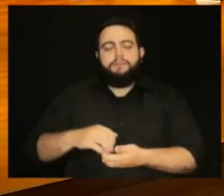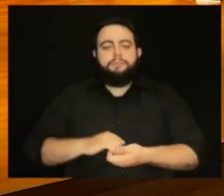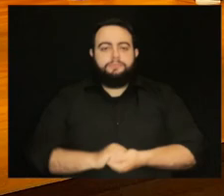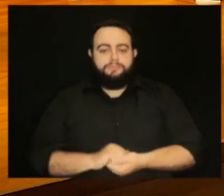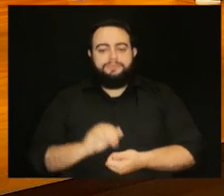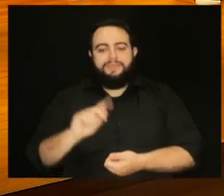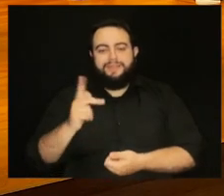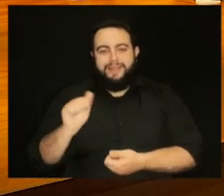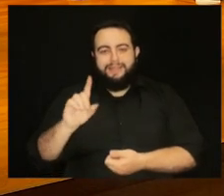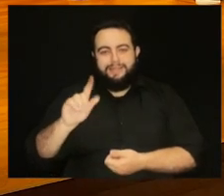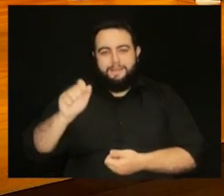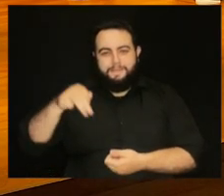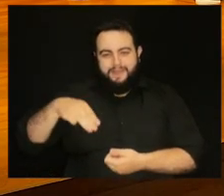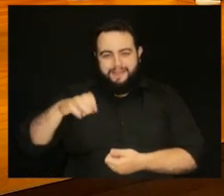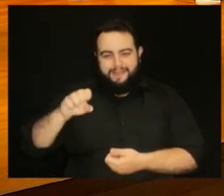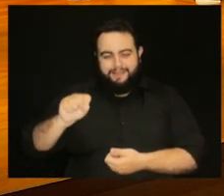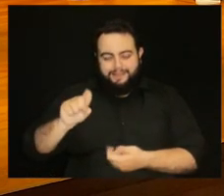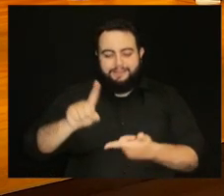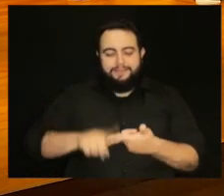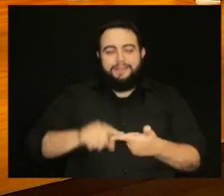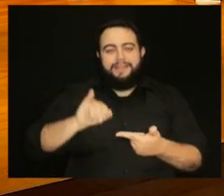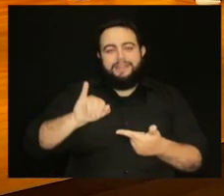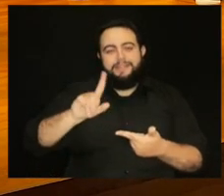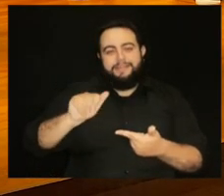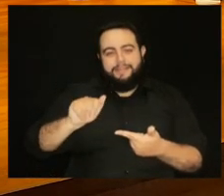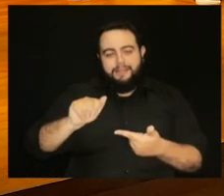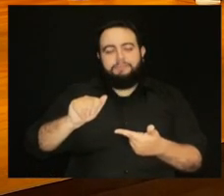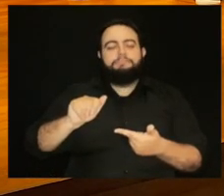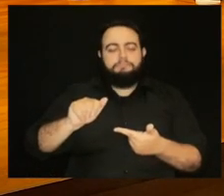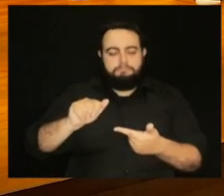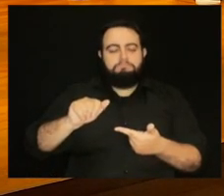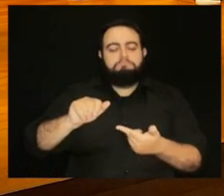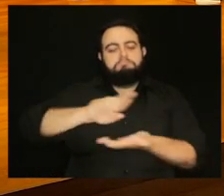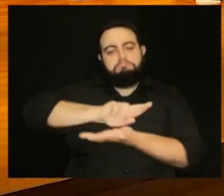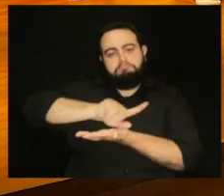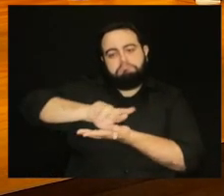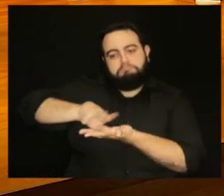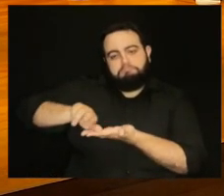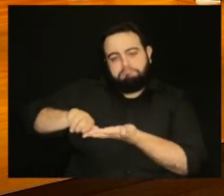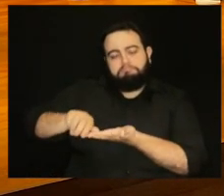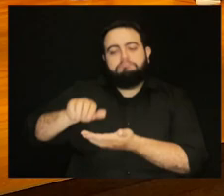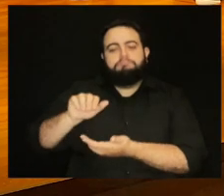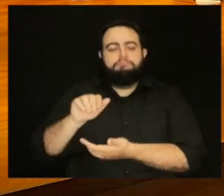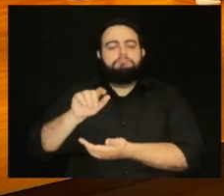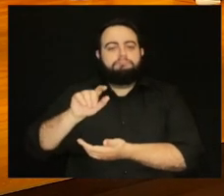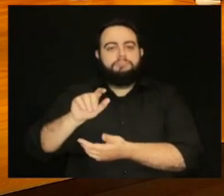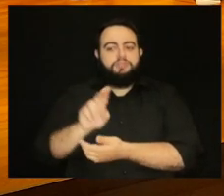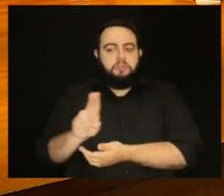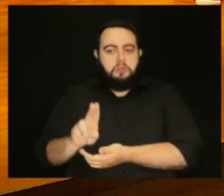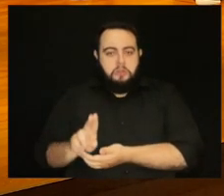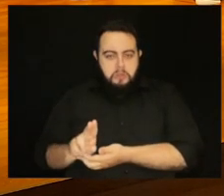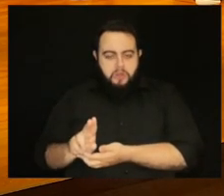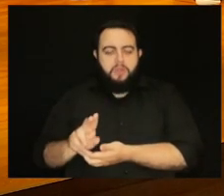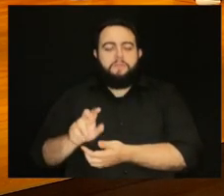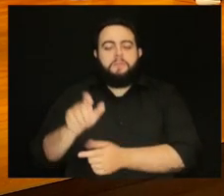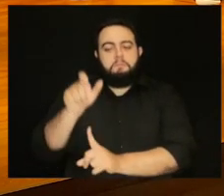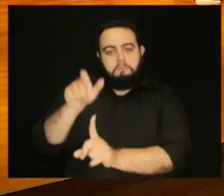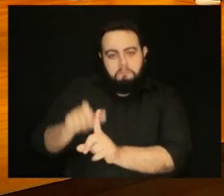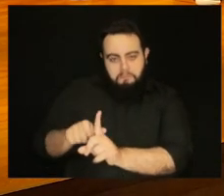Gnattali, a Aída Gnattali. Então ele foi transferindo pros filhos esse sonho que ele não tinha